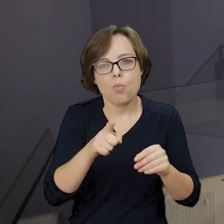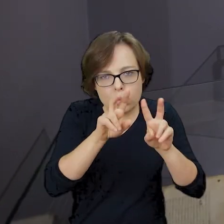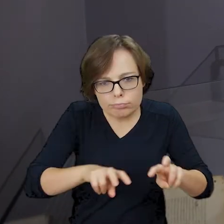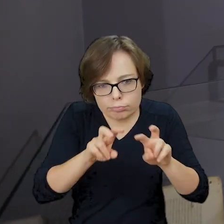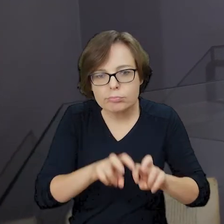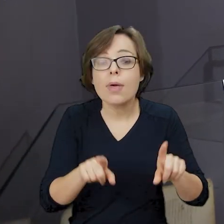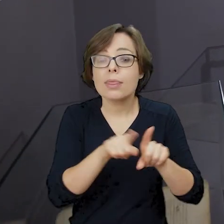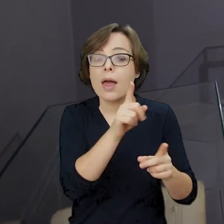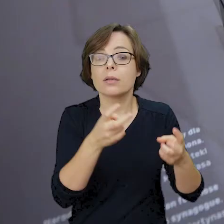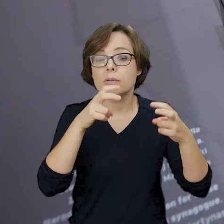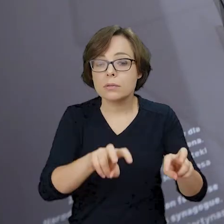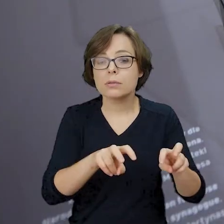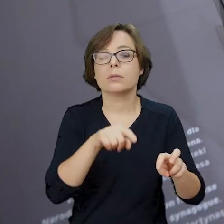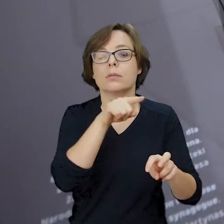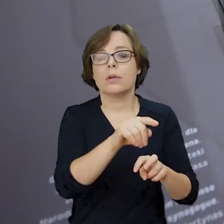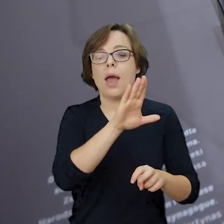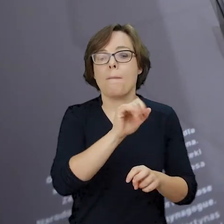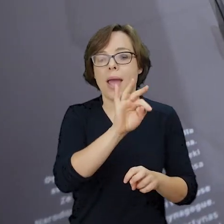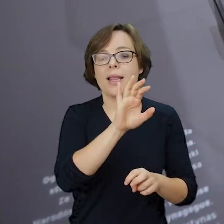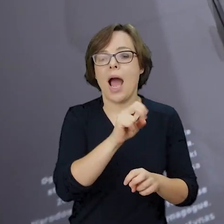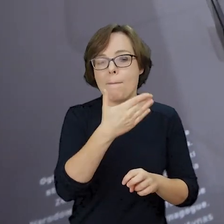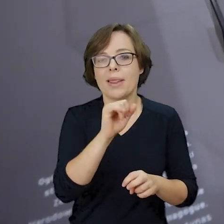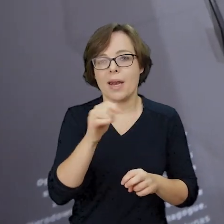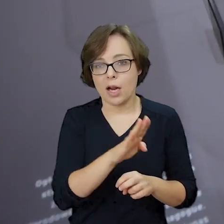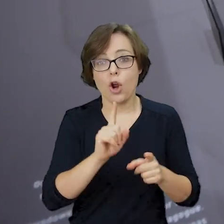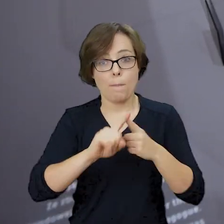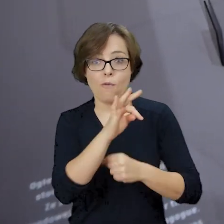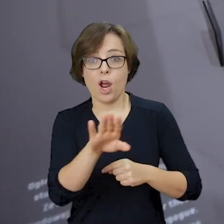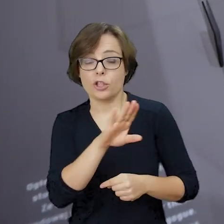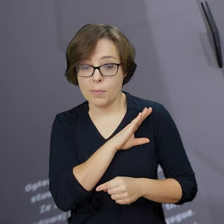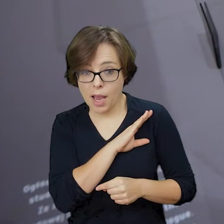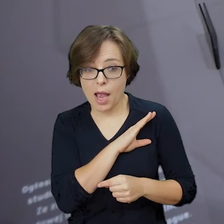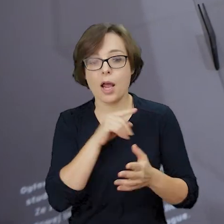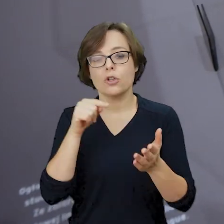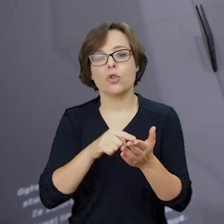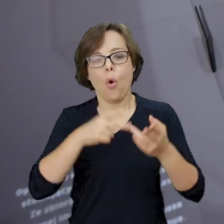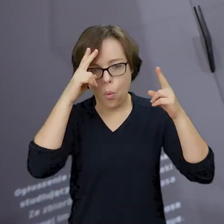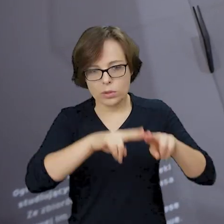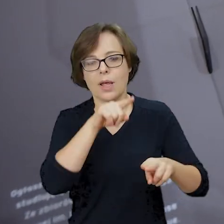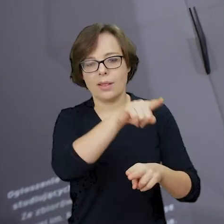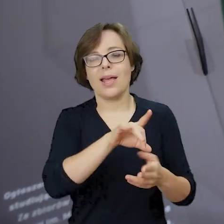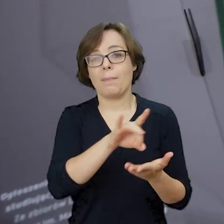I założył bejt-ha midrasz, który po jego śmierci został uznany za gminny klojz i poświęcony jego imieniu.